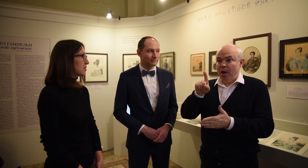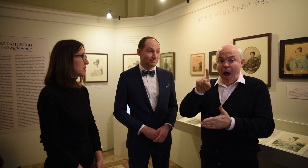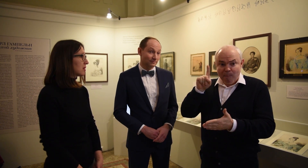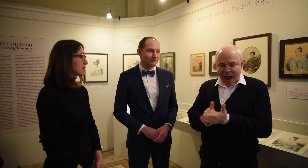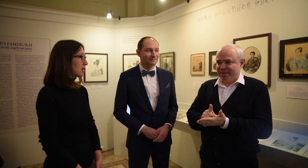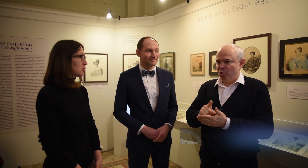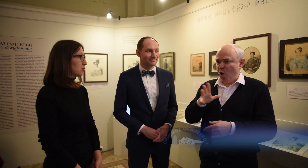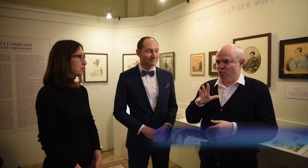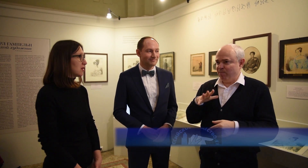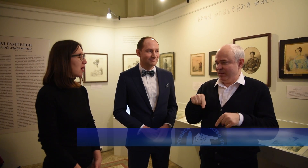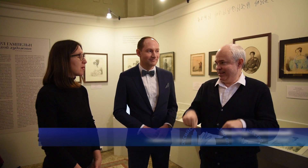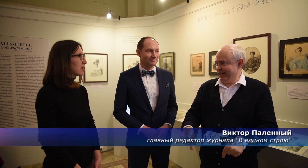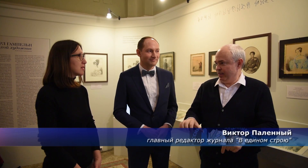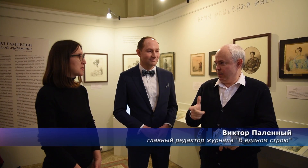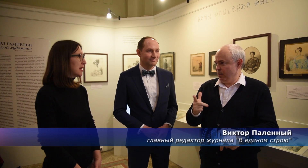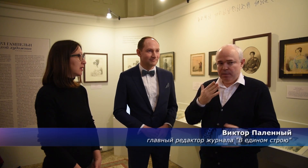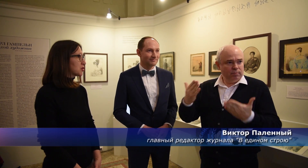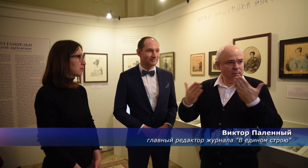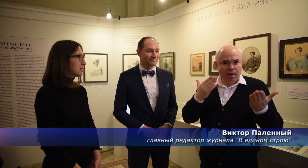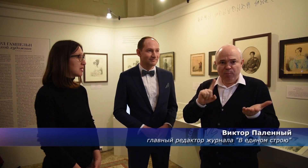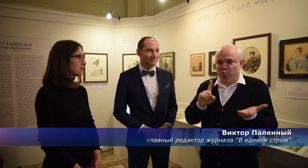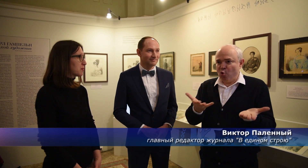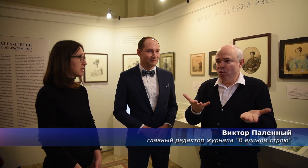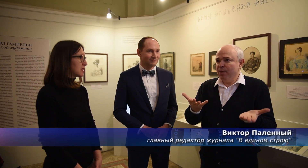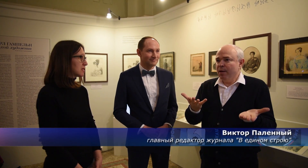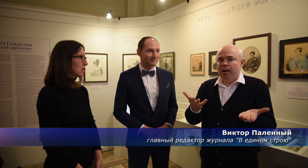И мне казалось, что они обязательно должны быть здесь в экспозиции,